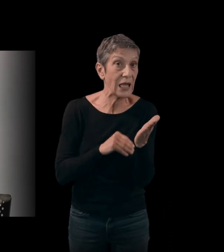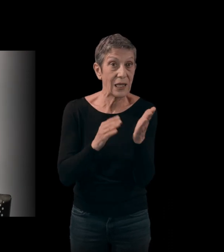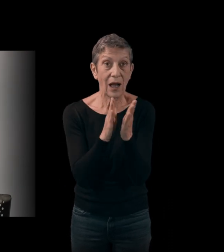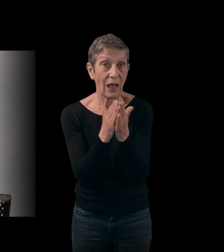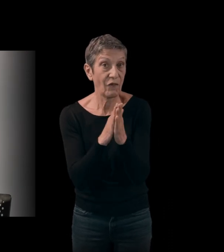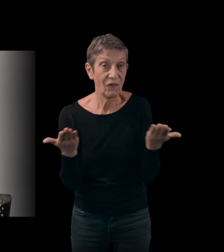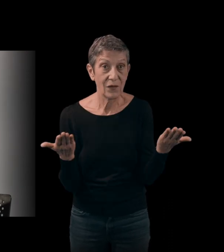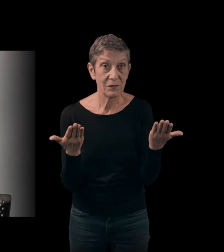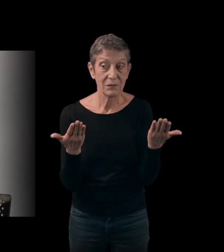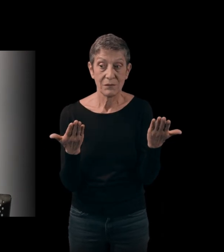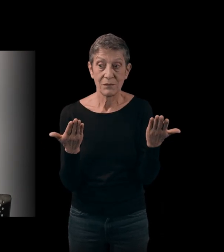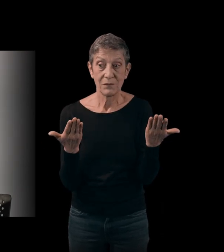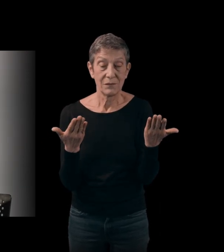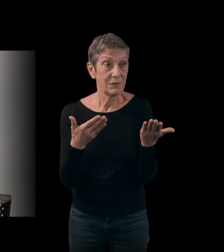d'écrire sur ce qu'on allait vivre ensemble.